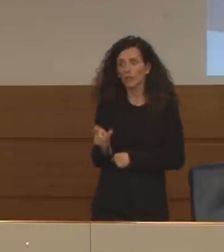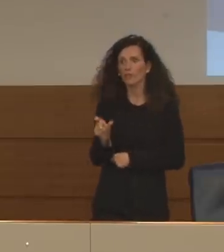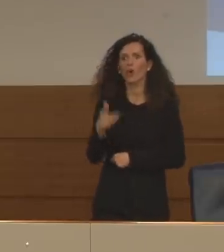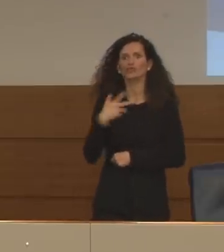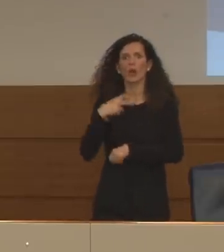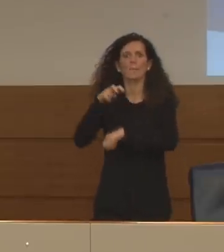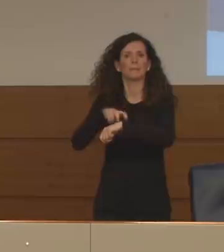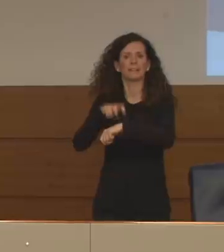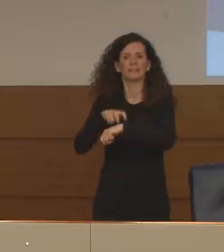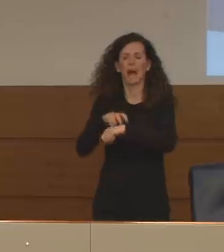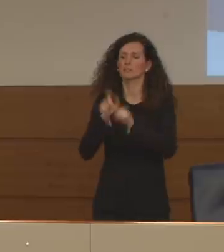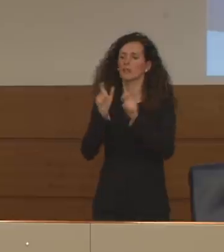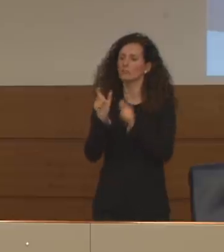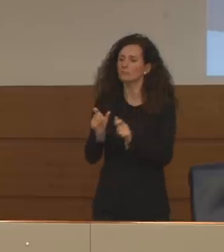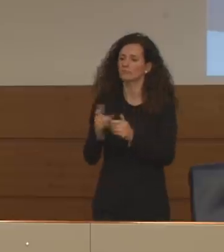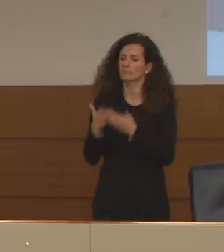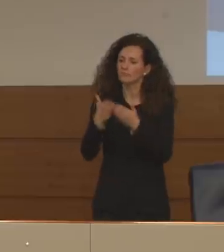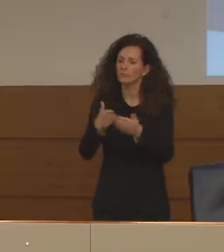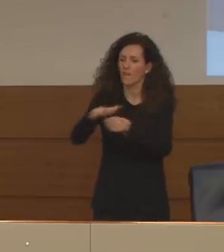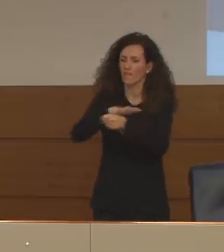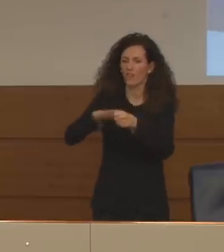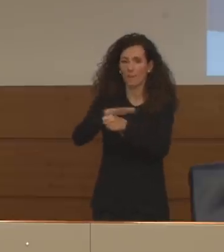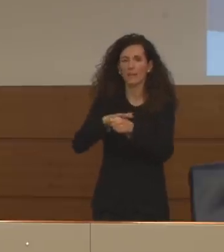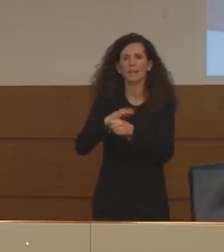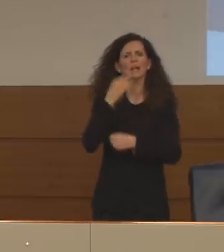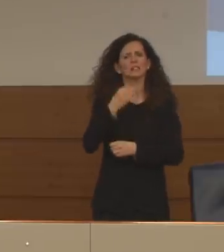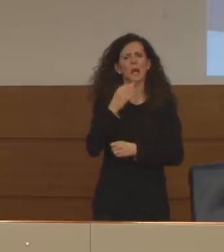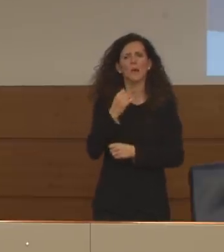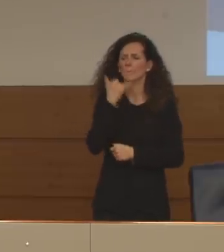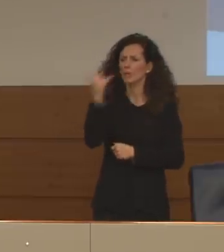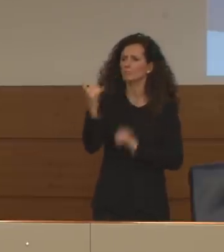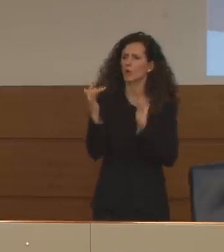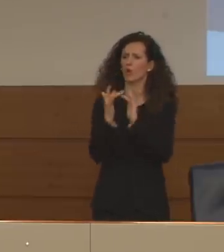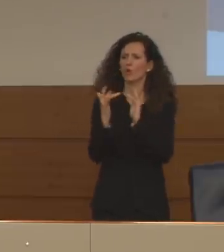bambini e delle famiglie, interpellare il pediatra e con lui stabilire il da farsi